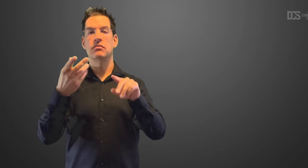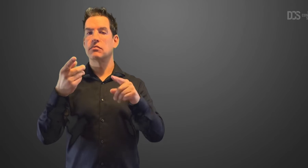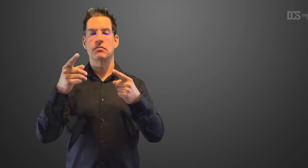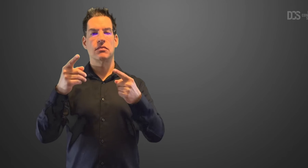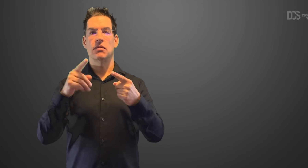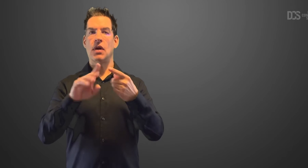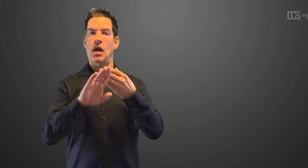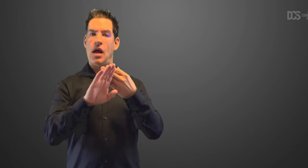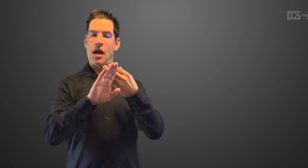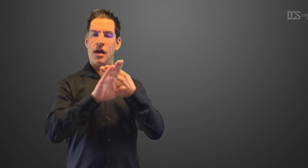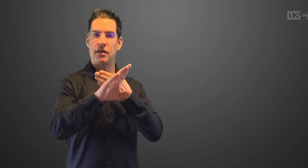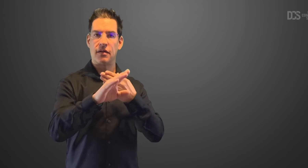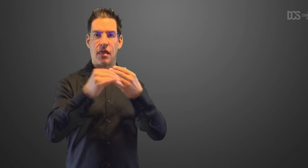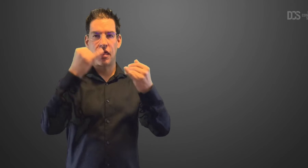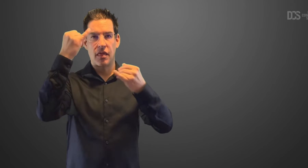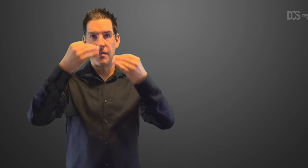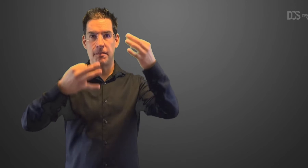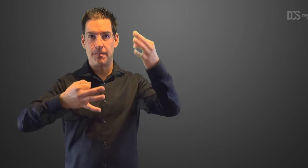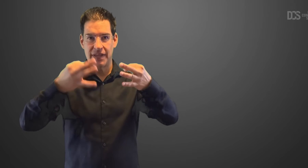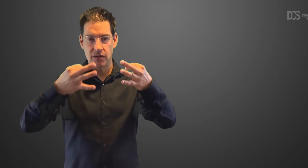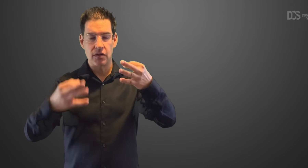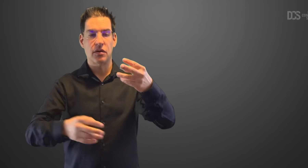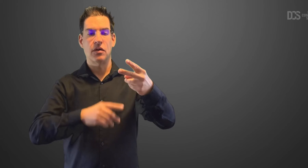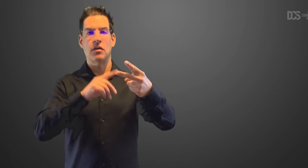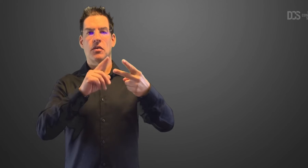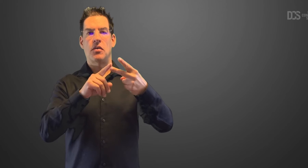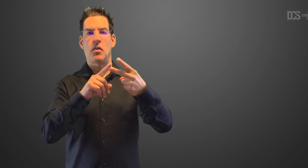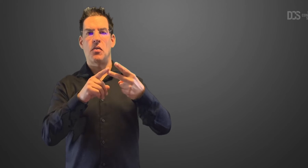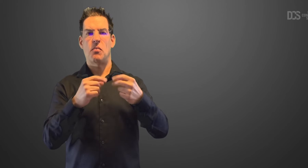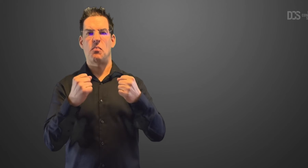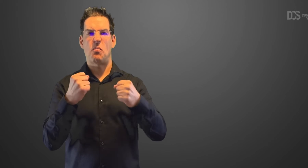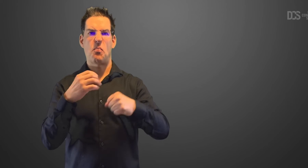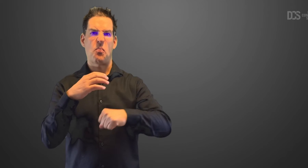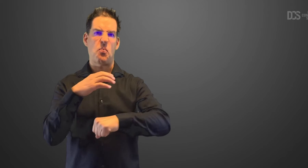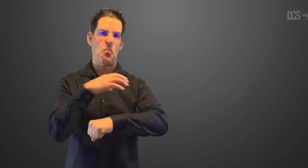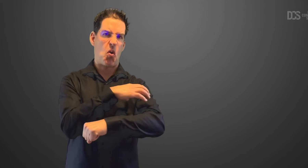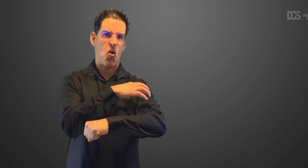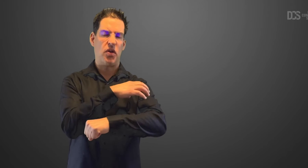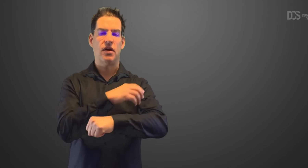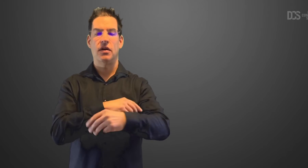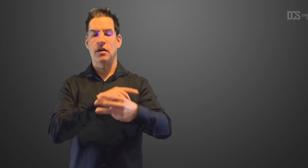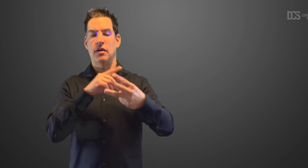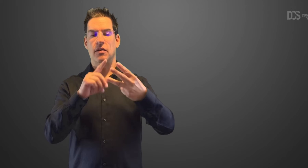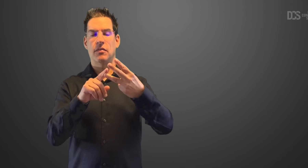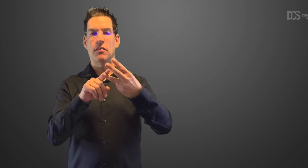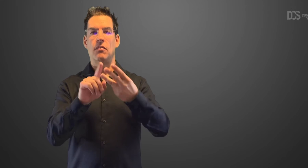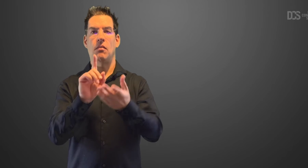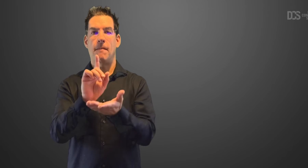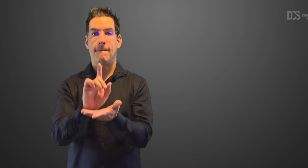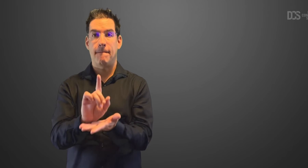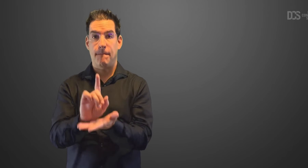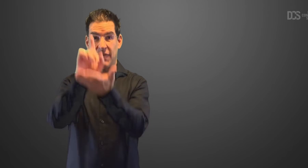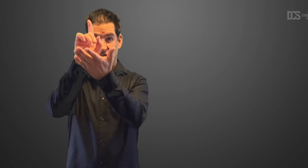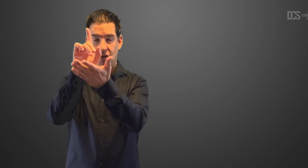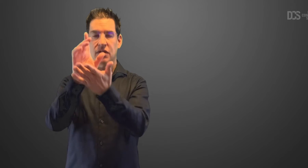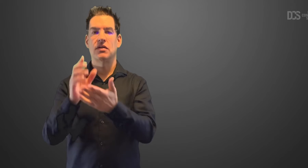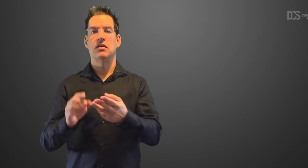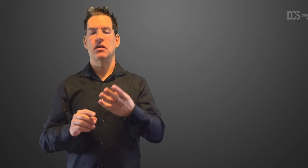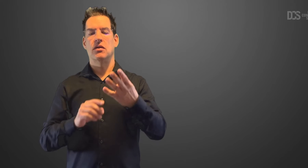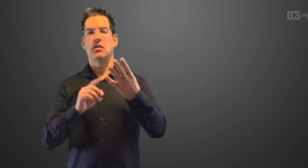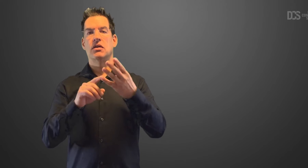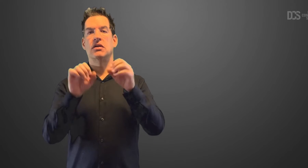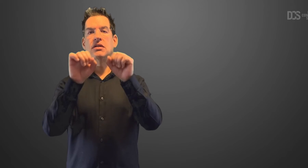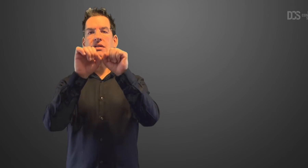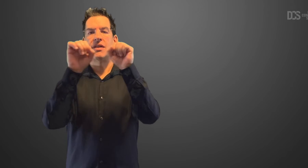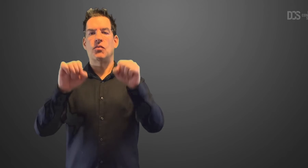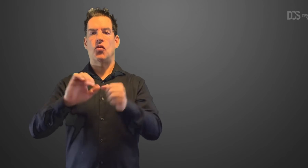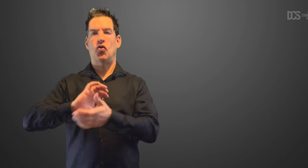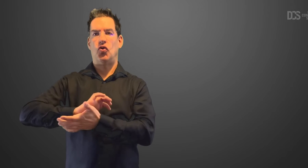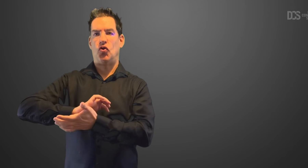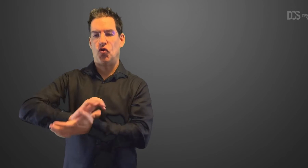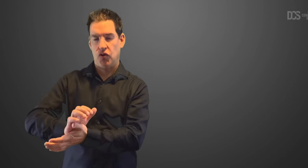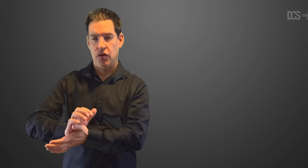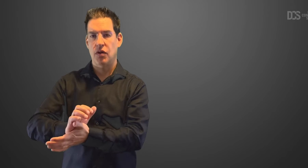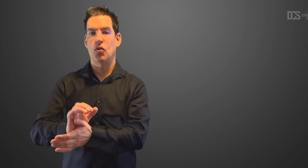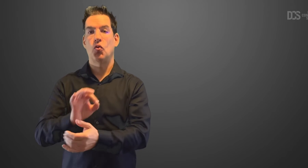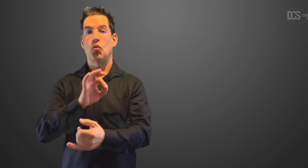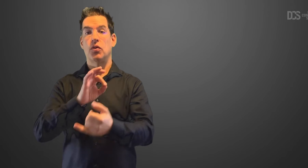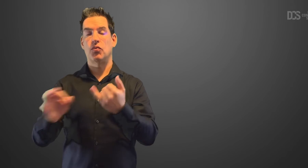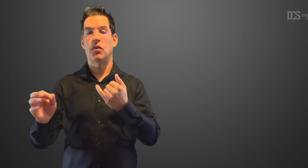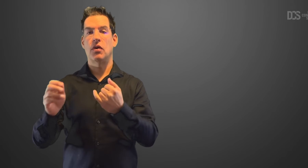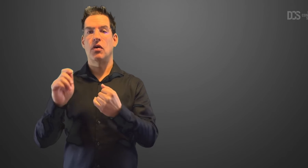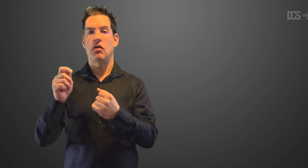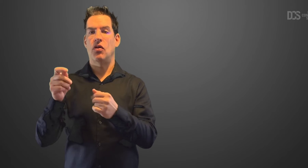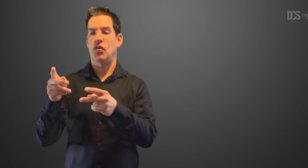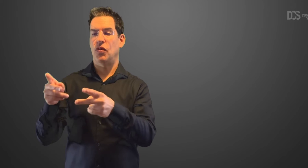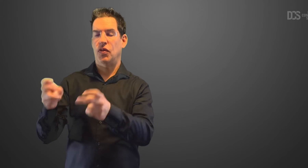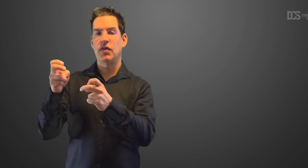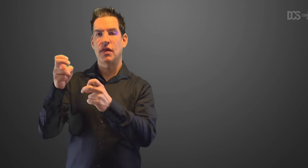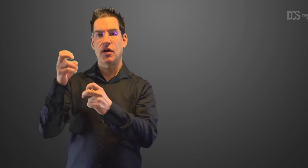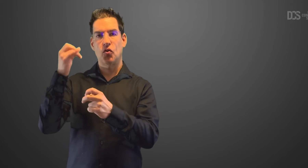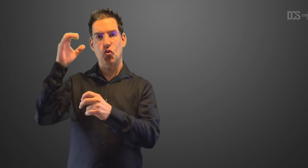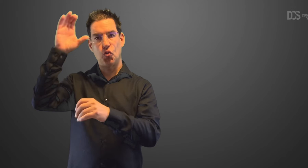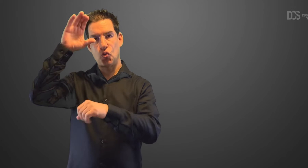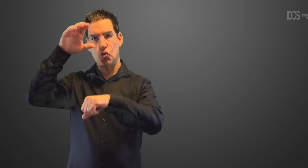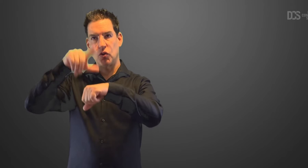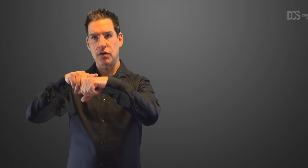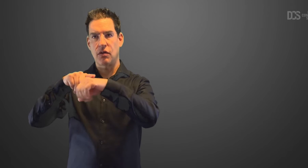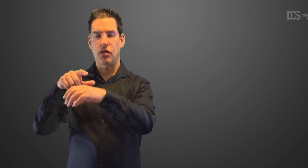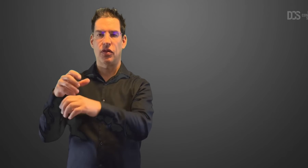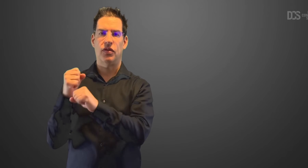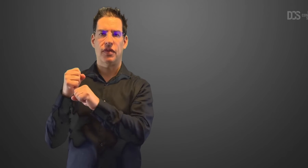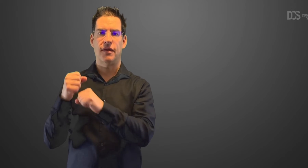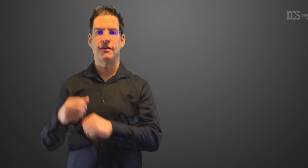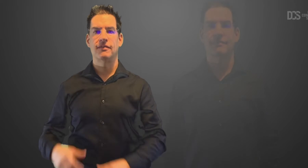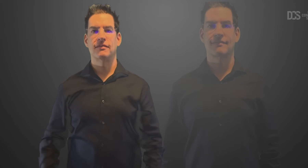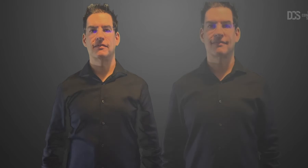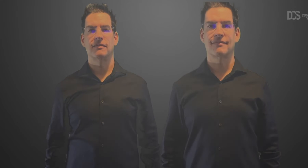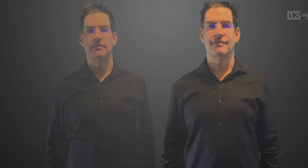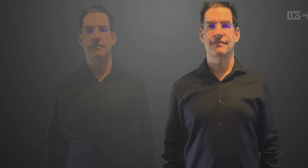Anti Prejuicios, Poder, Privilegio, Sistema de Opresión y Apropiación Cultural.